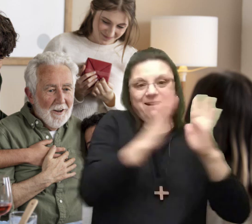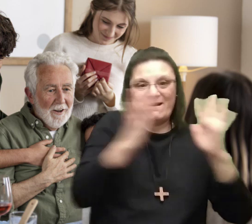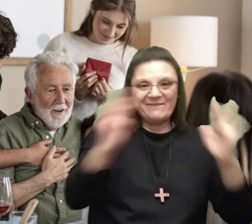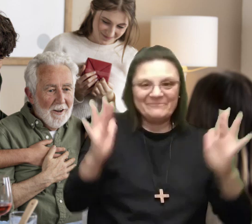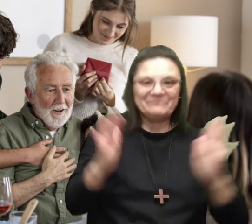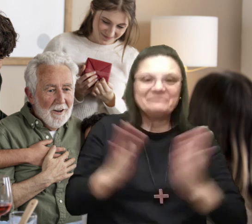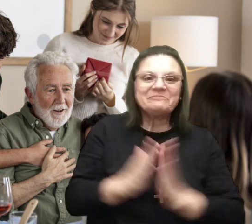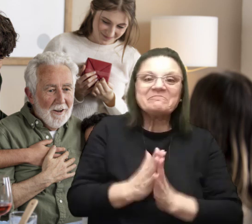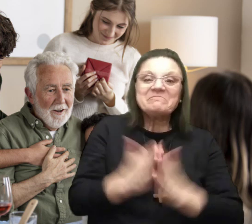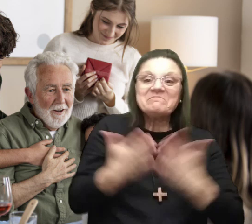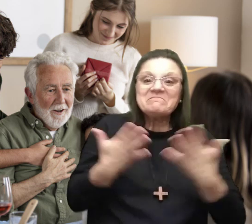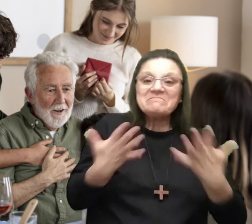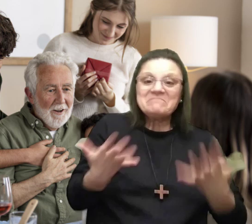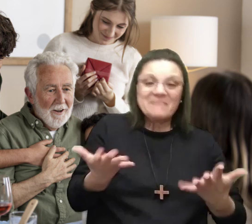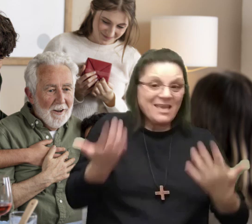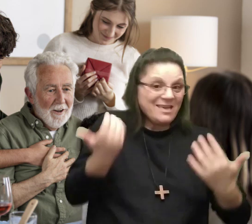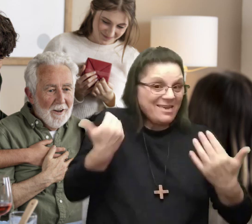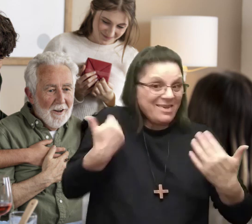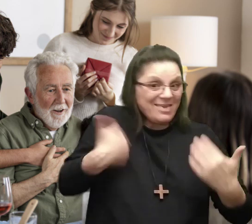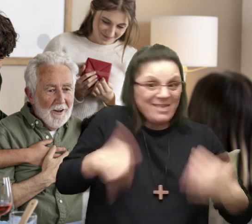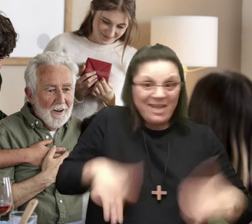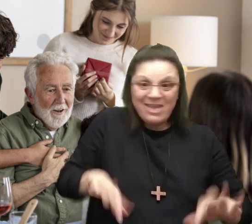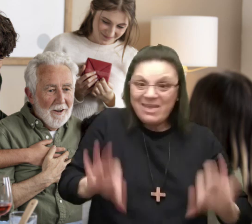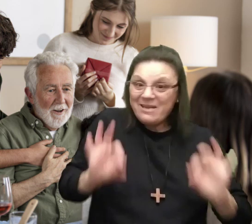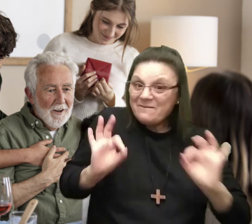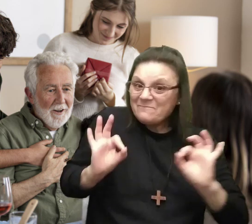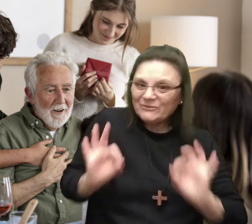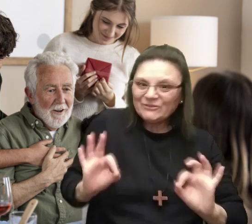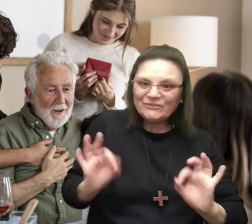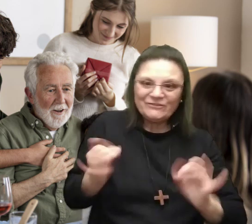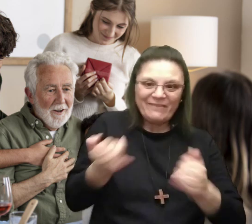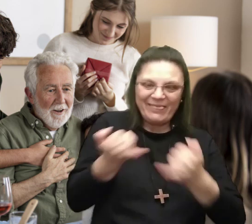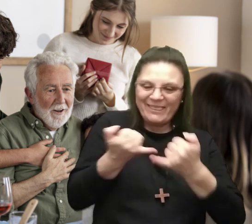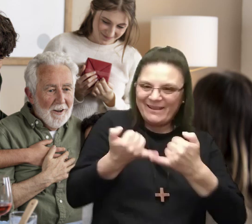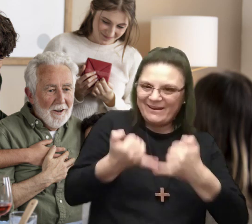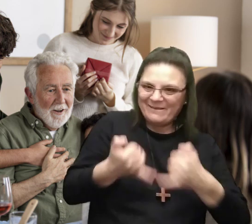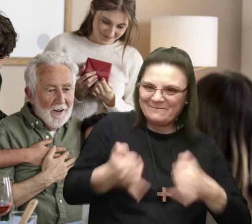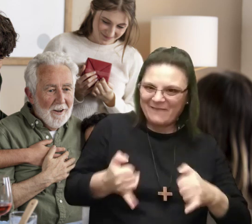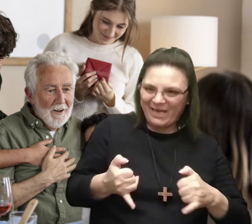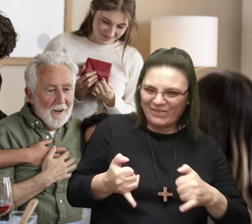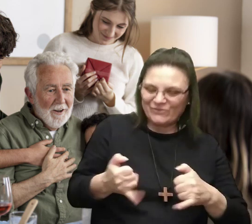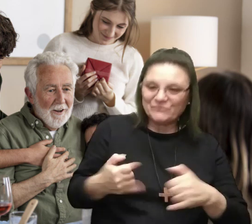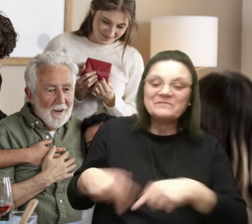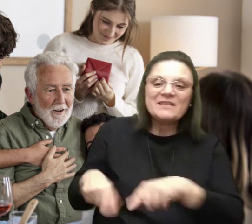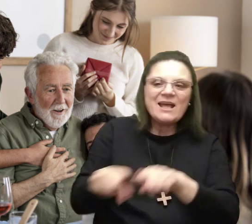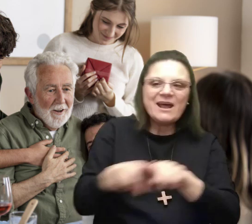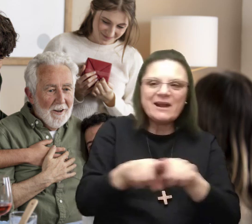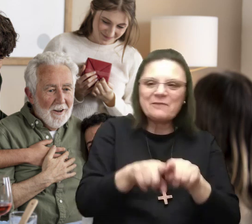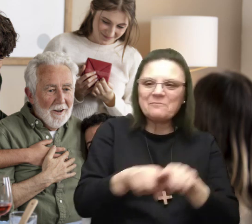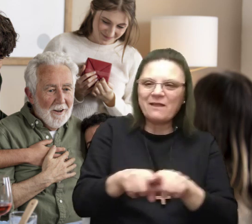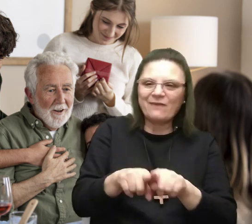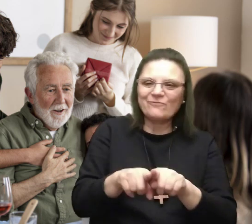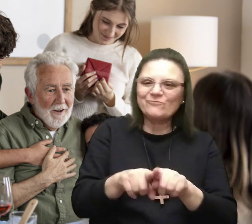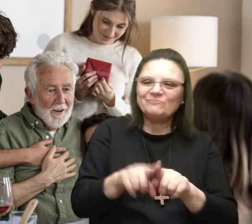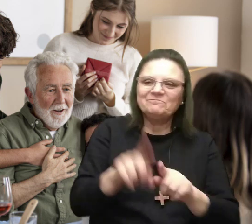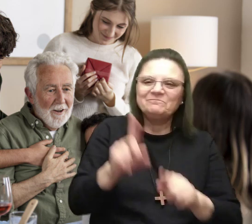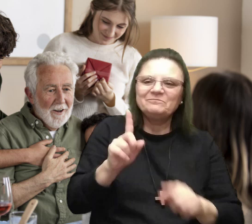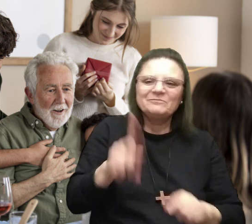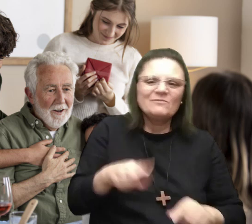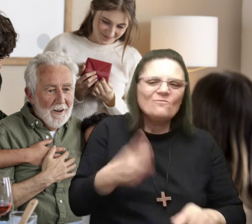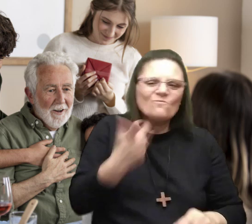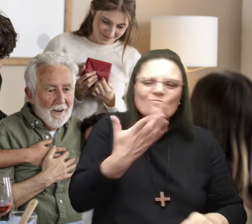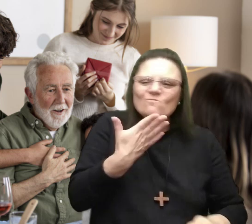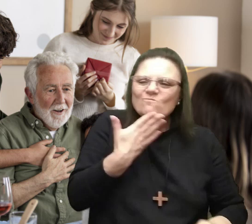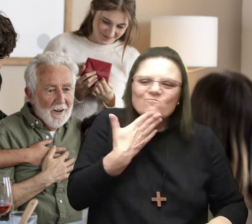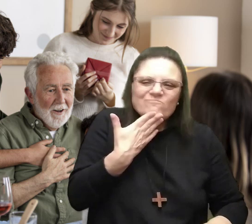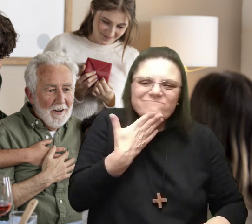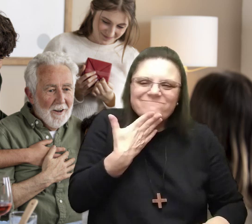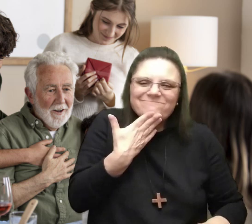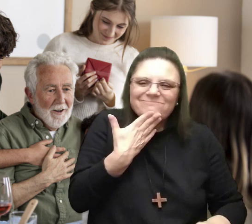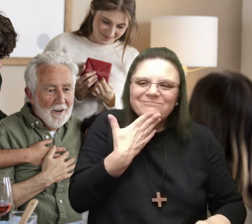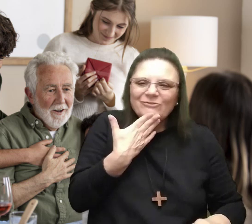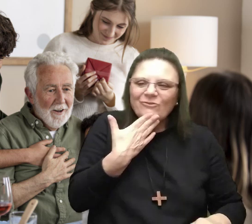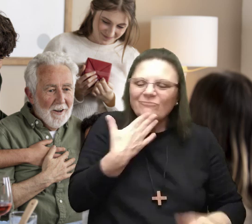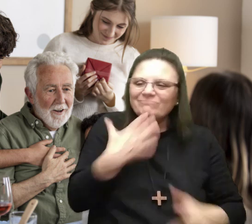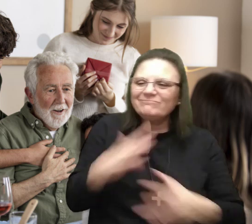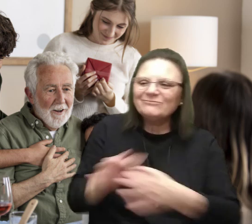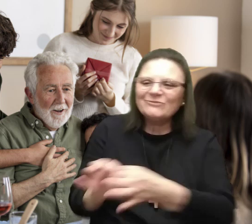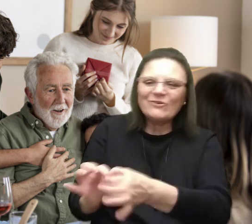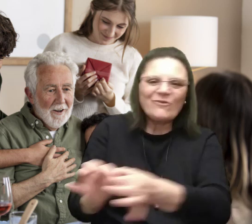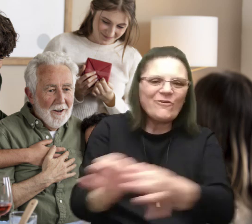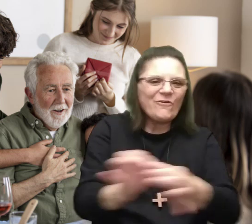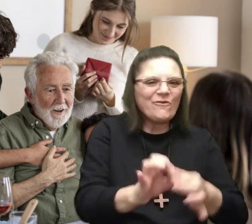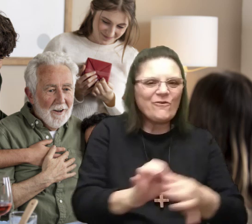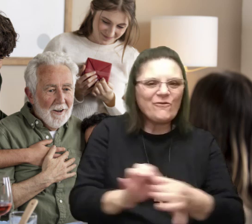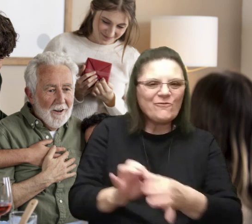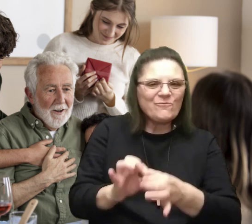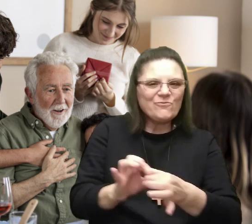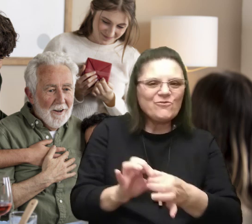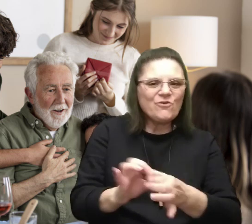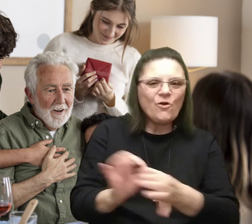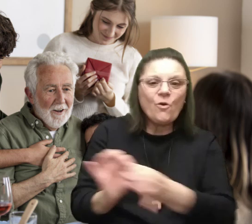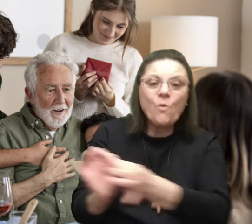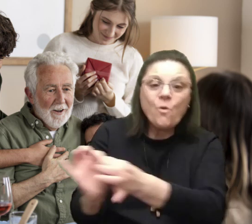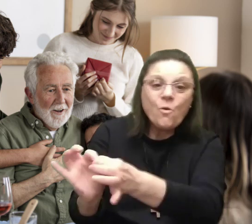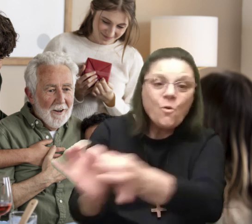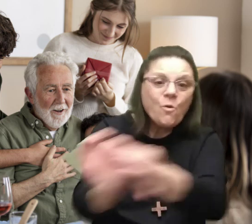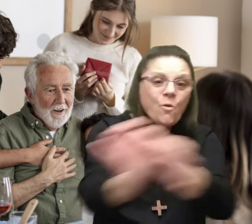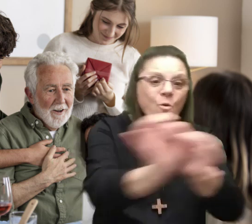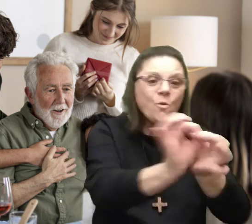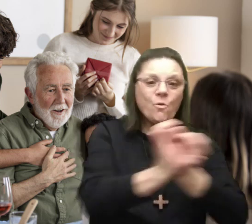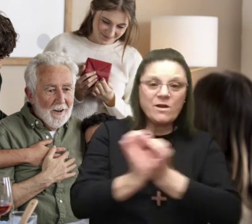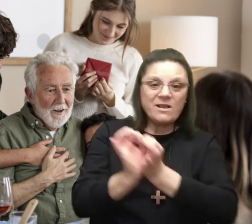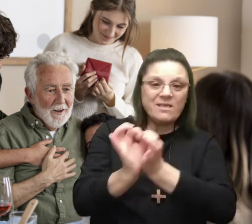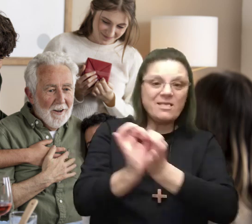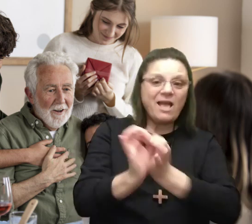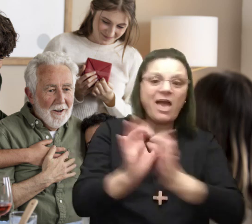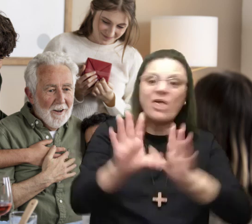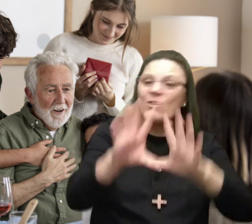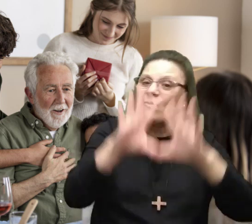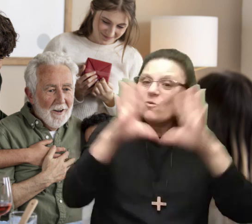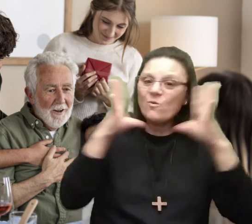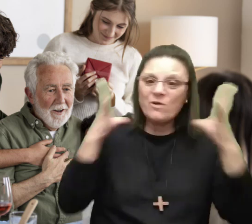Final Hemos celebrado, hermanos, un signo de comunión,